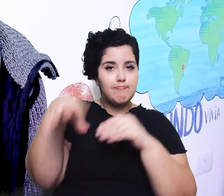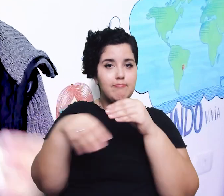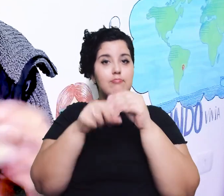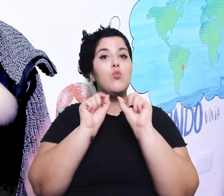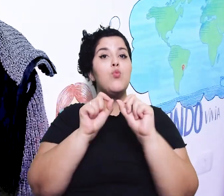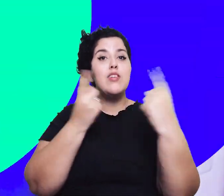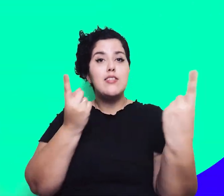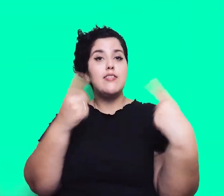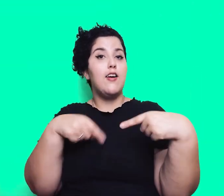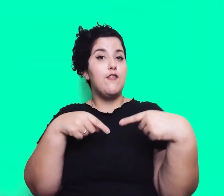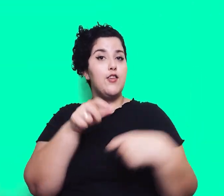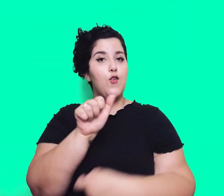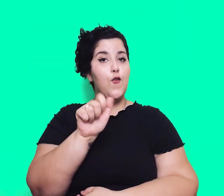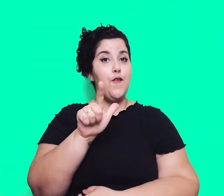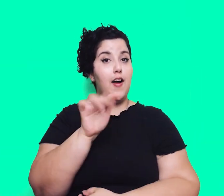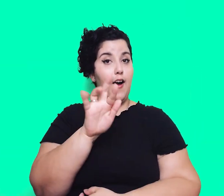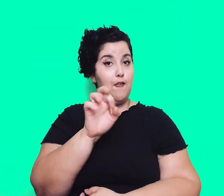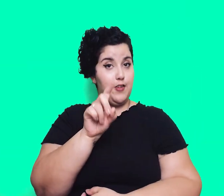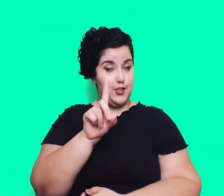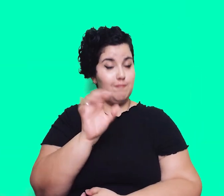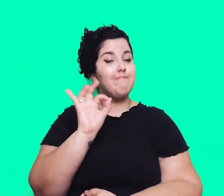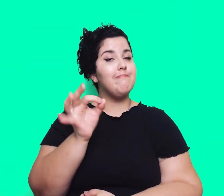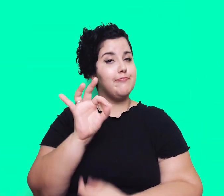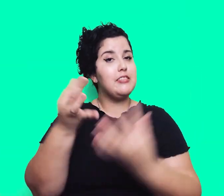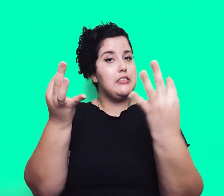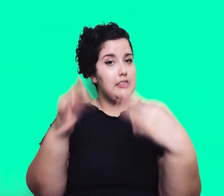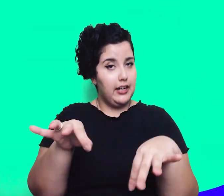nosso Desafio do Alfred, estou certo? Você está certíssimo,